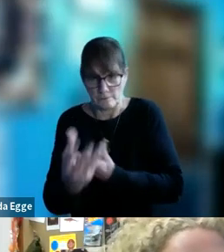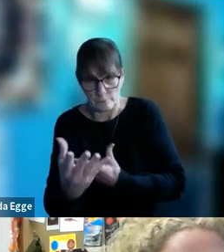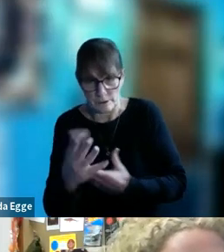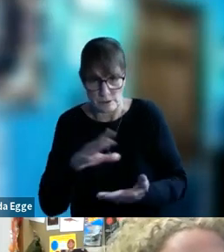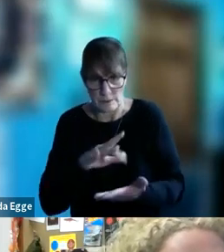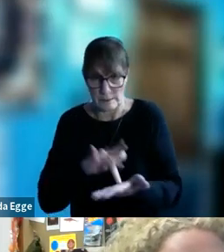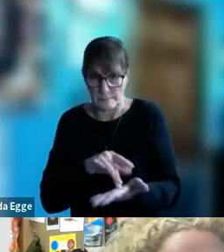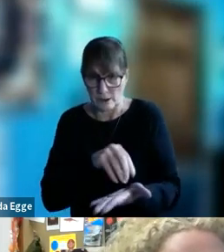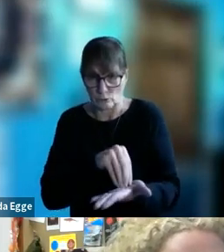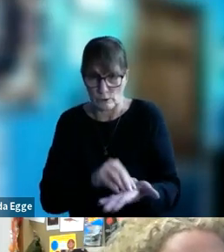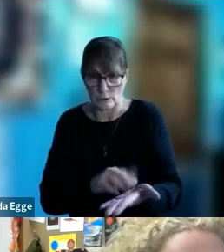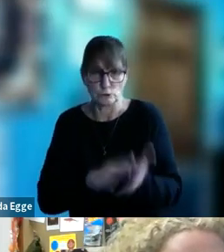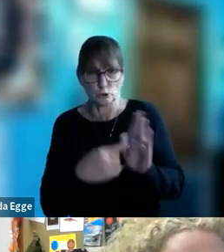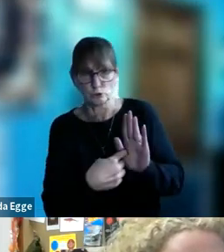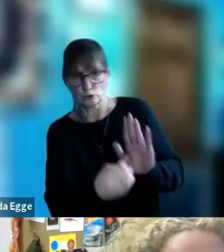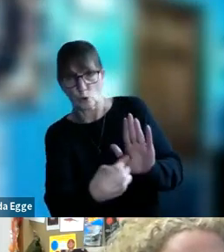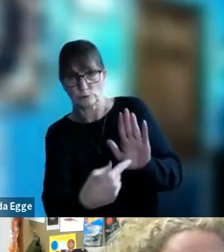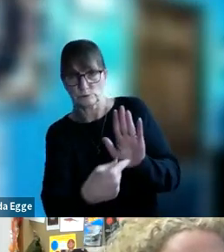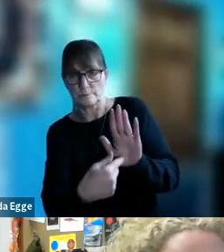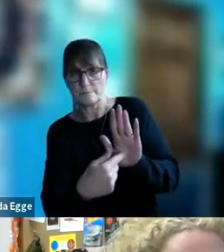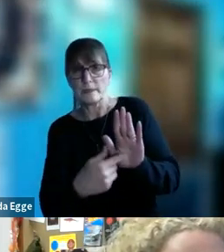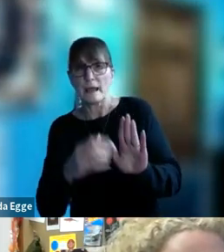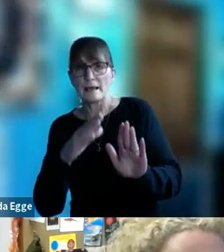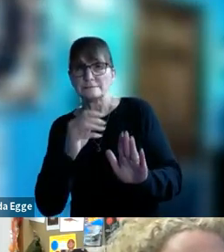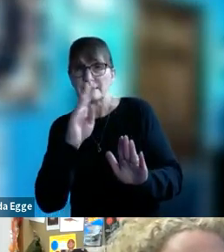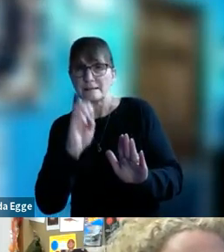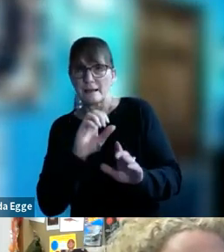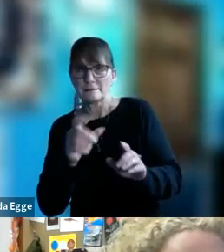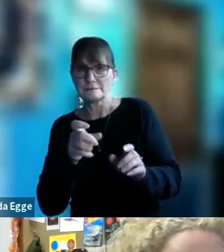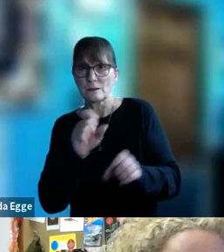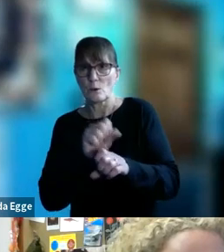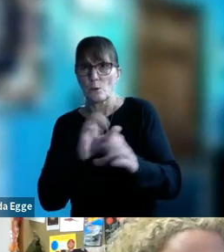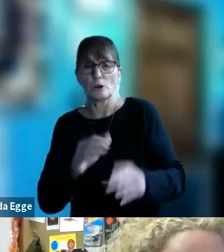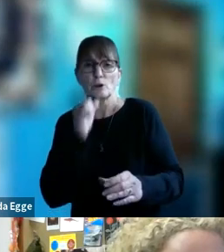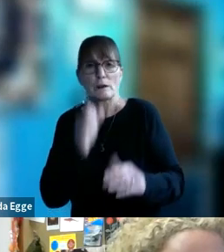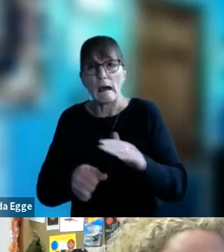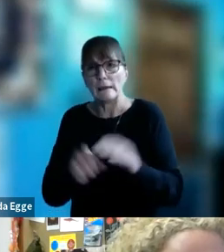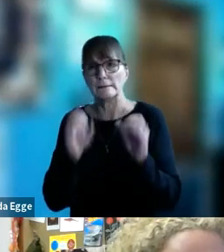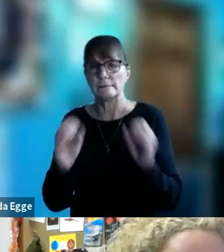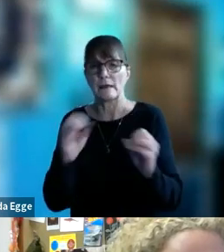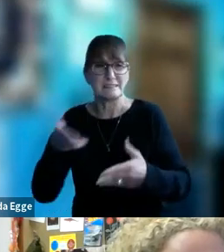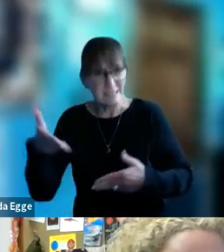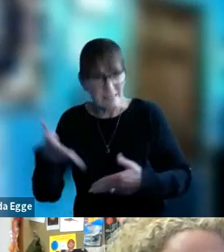así demuestran que ustedes, como asistentes sociales, no están ocultando nada. Ya saben, está ahí, lo presentamos